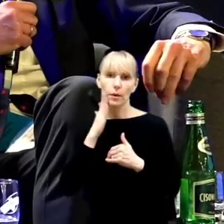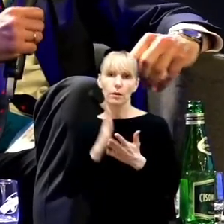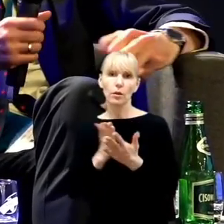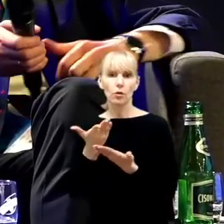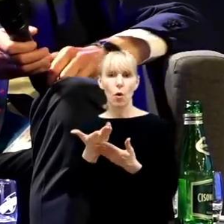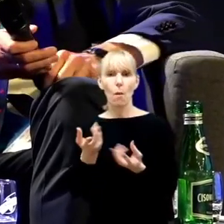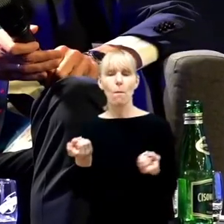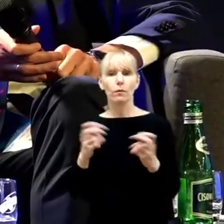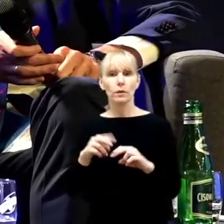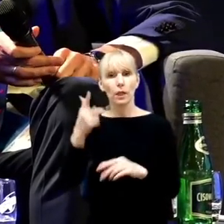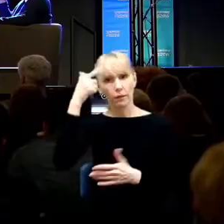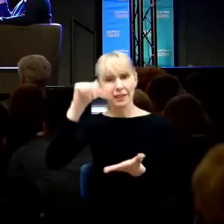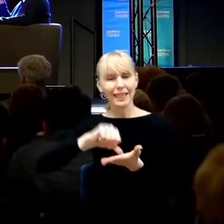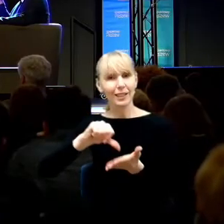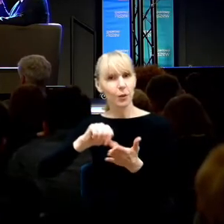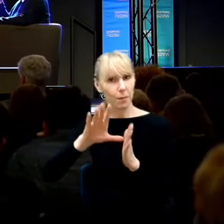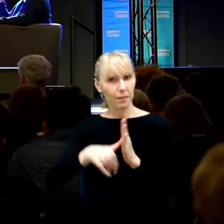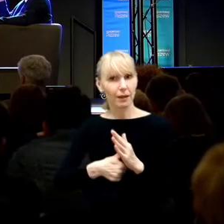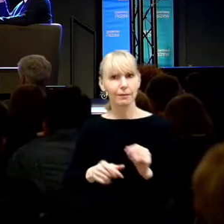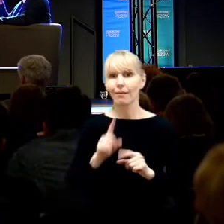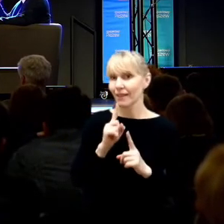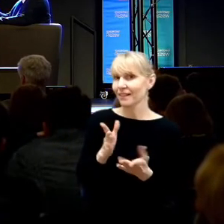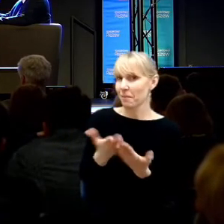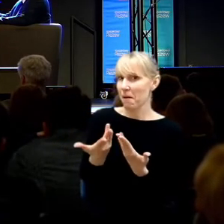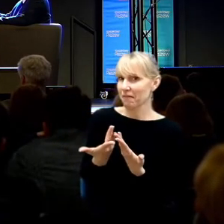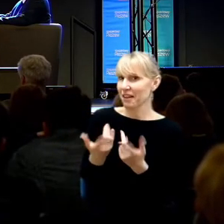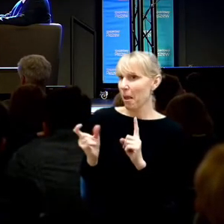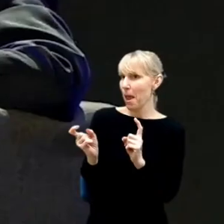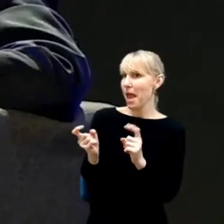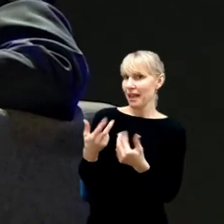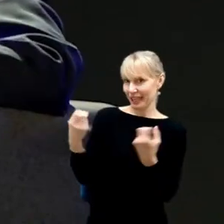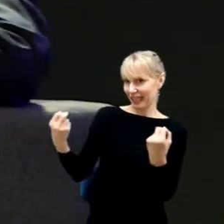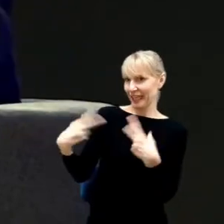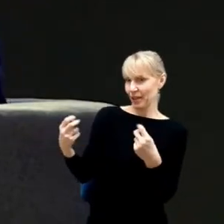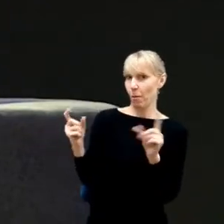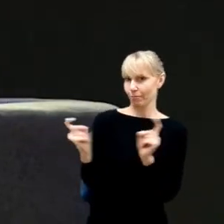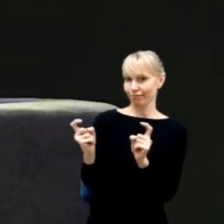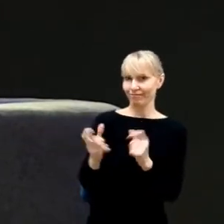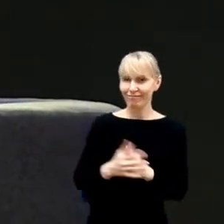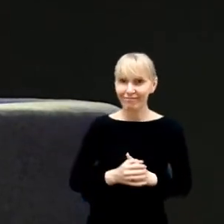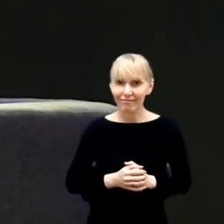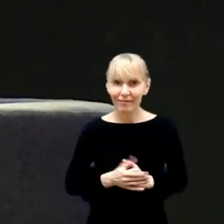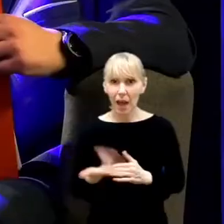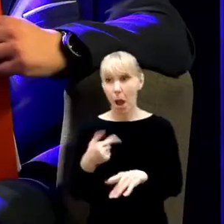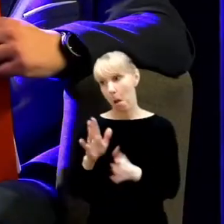Faktycznie nawet blisko do kina, prawda? Będzie w 15 minut. A w Karolinie?